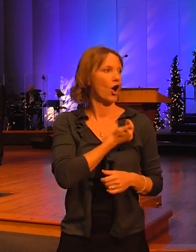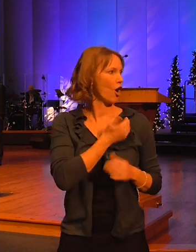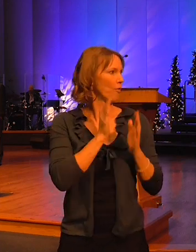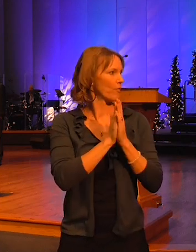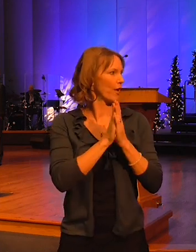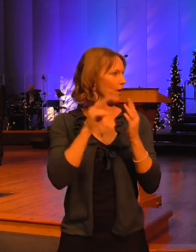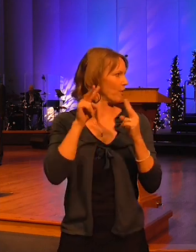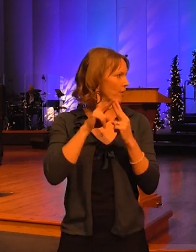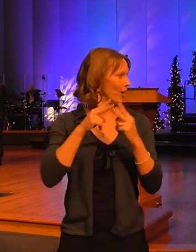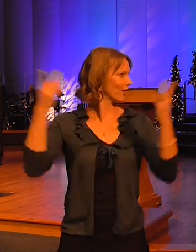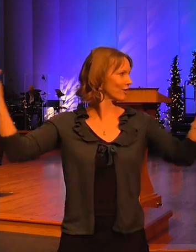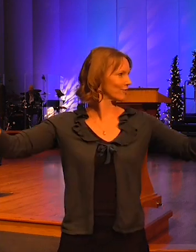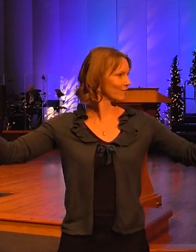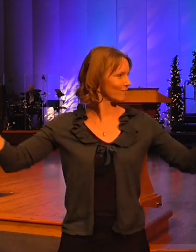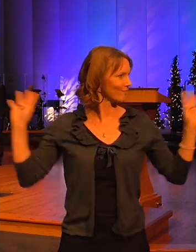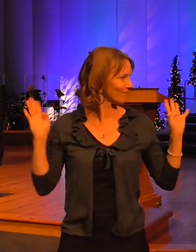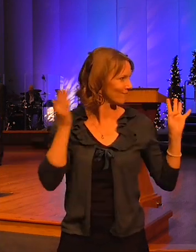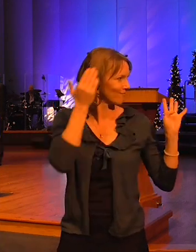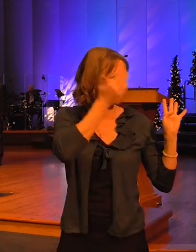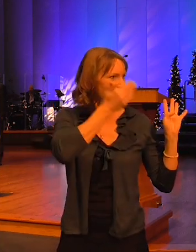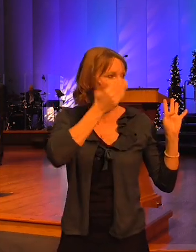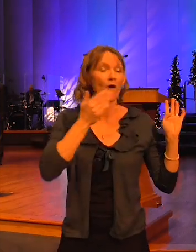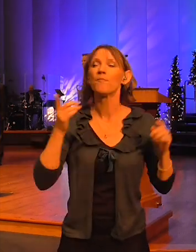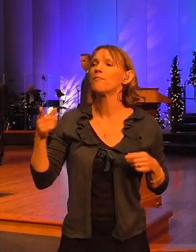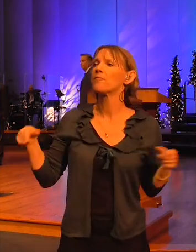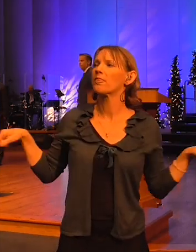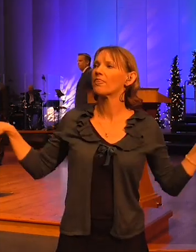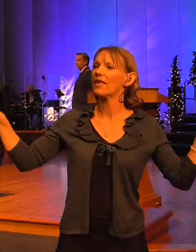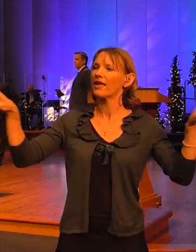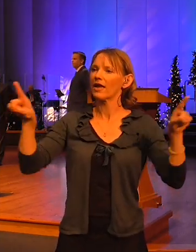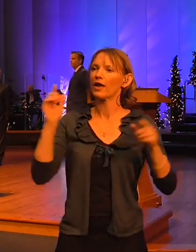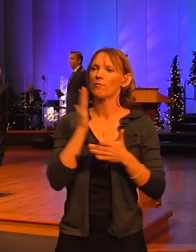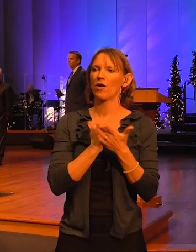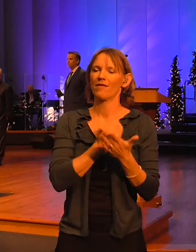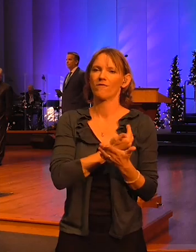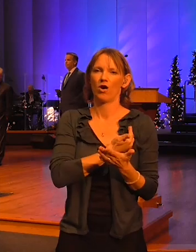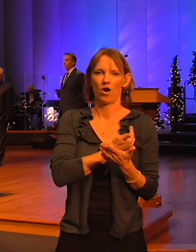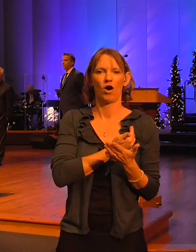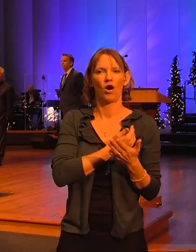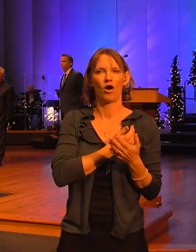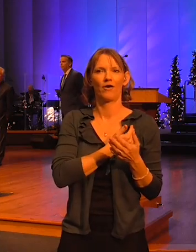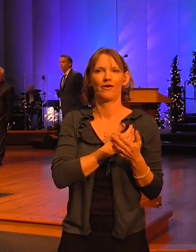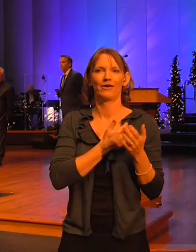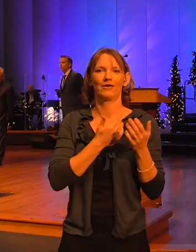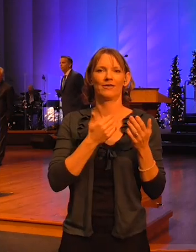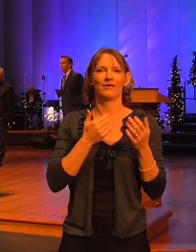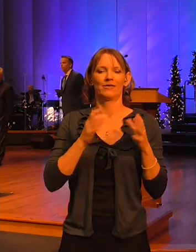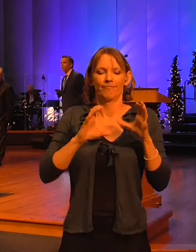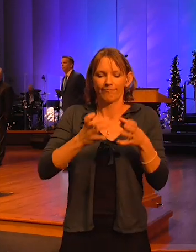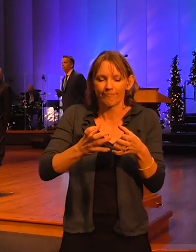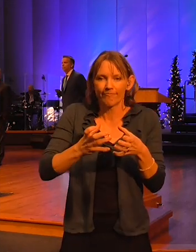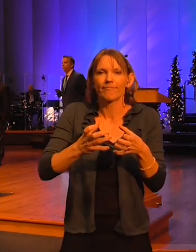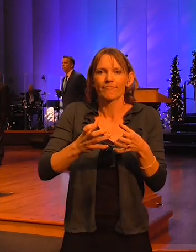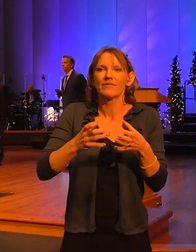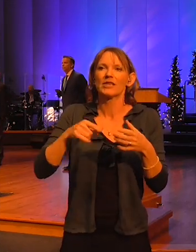frente y son parte de nuestro brazo eclesiástico. son nuestros practicantes de oración, así